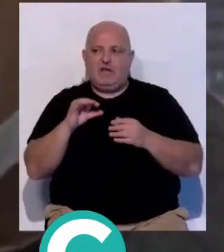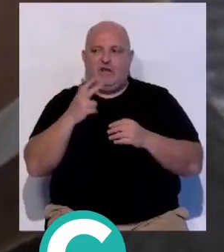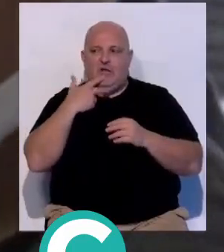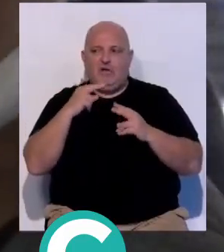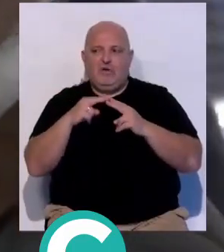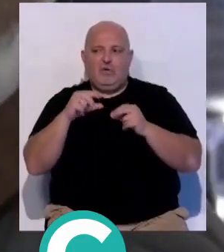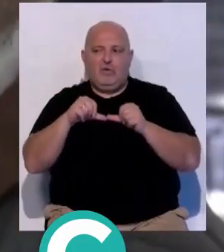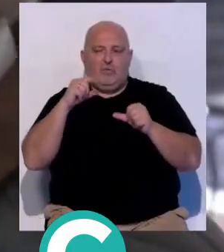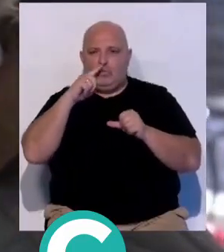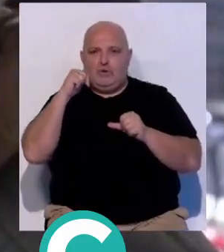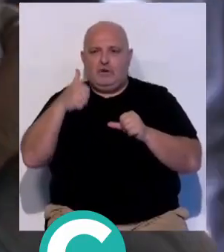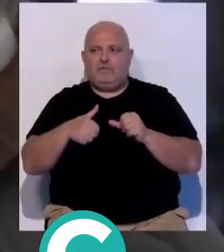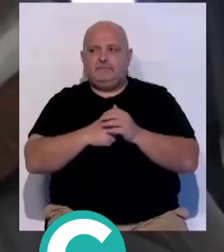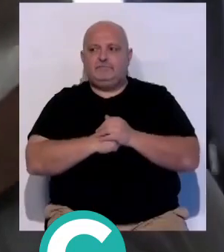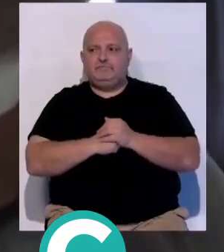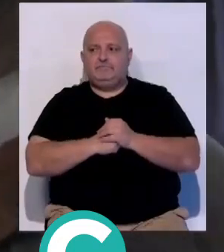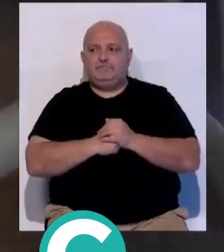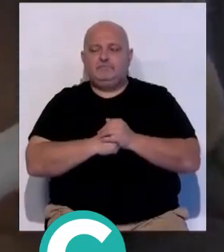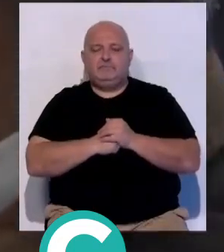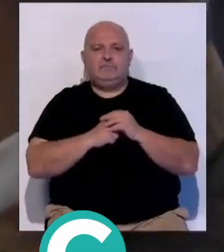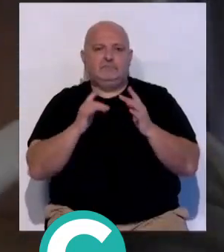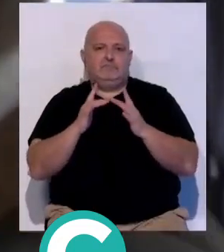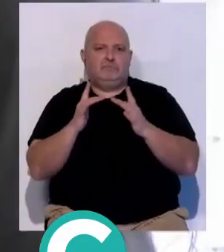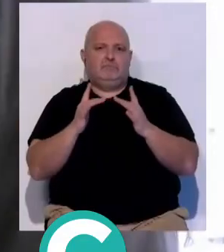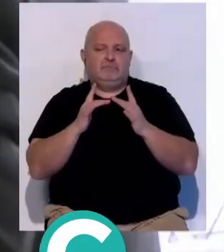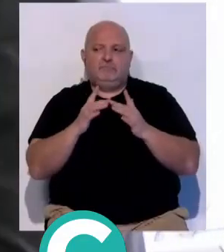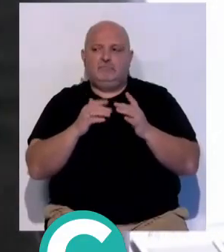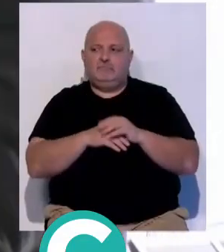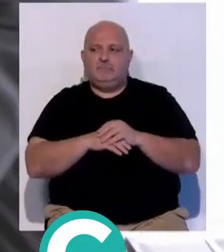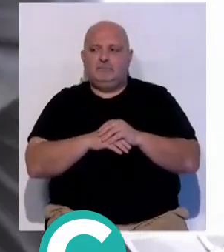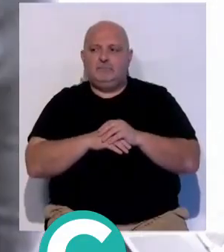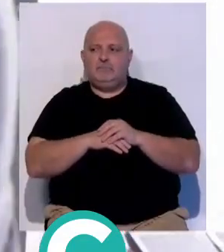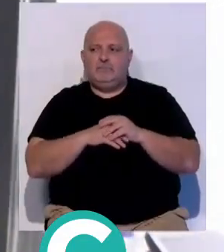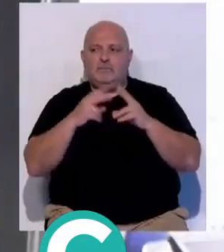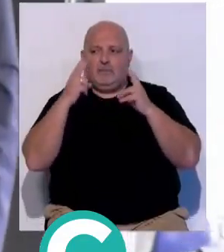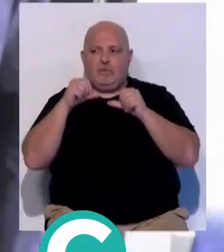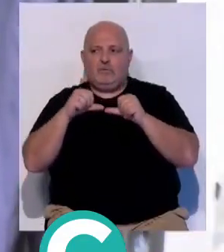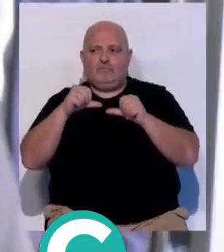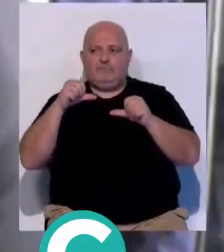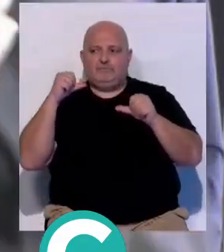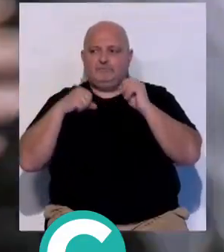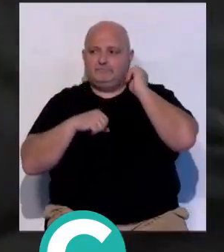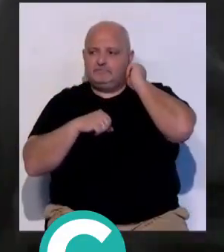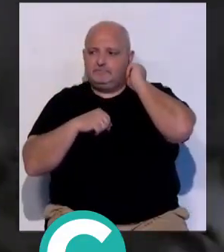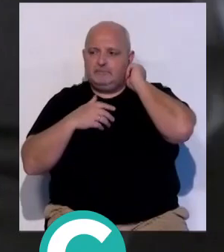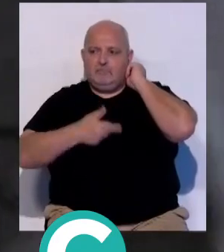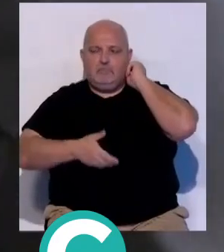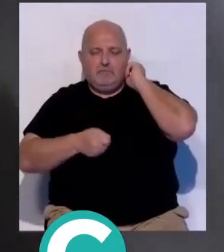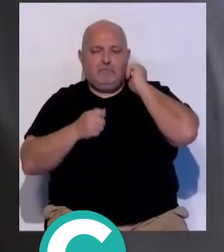conocemos hace muchísimos Y tenemos un mutuo buen recuerdo no saludando al presidente Manuel